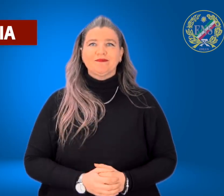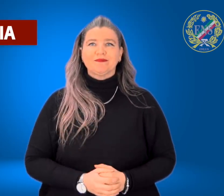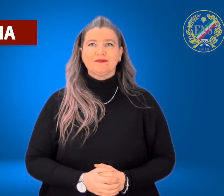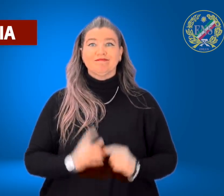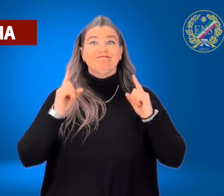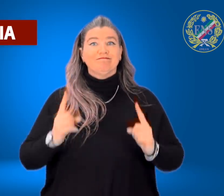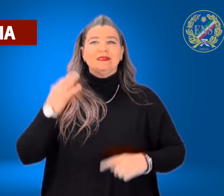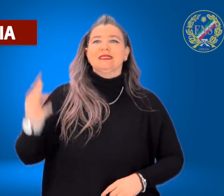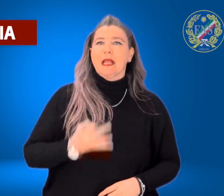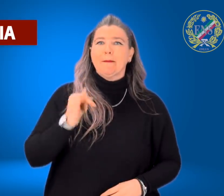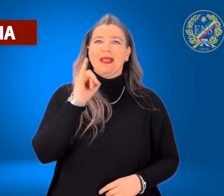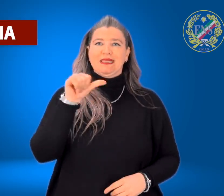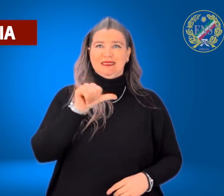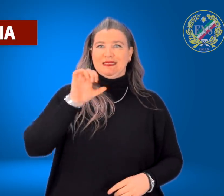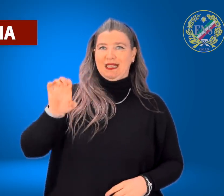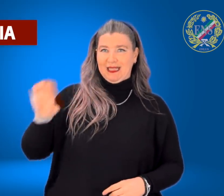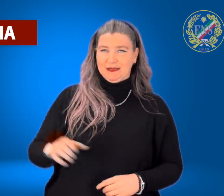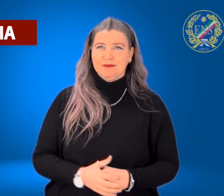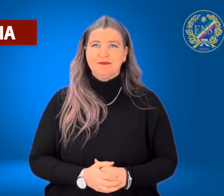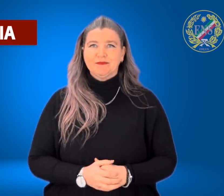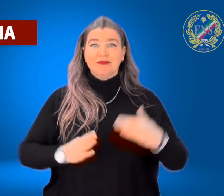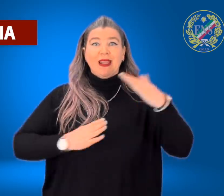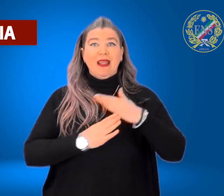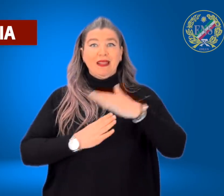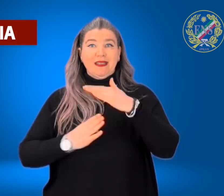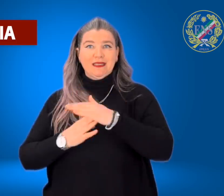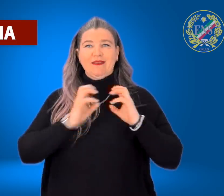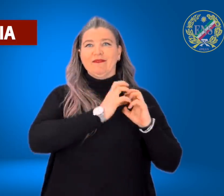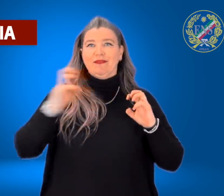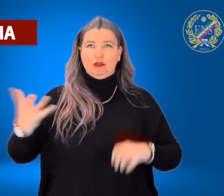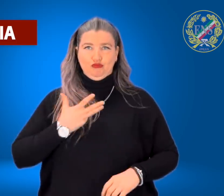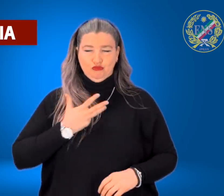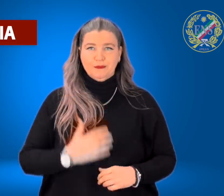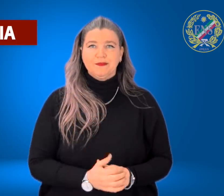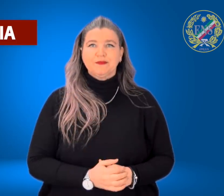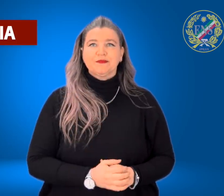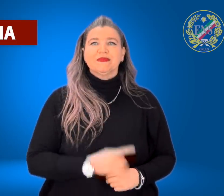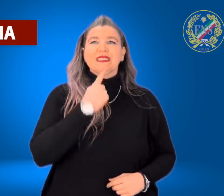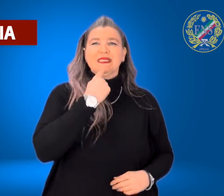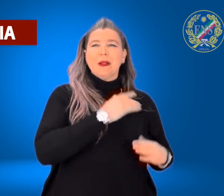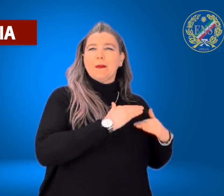sarà riconosciuto secondo i seguenti importi: